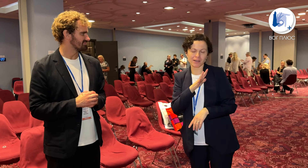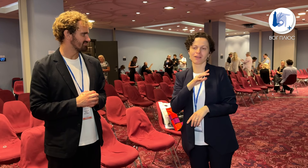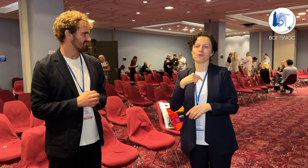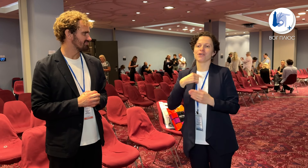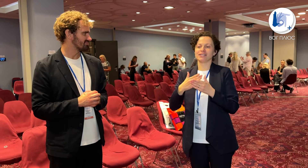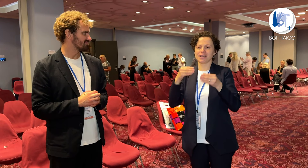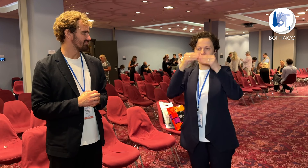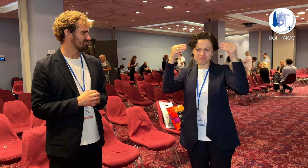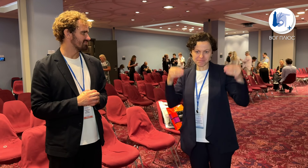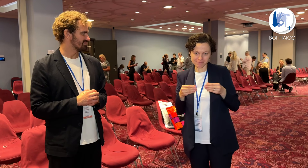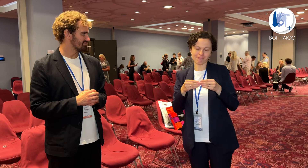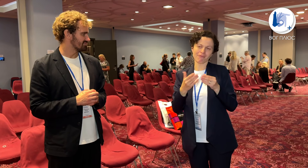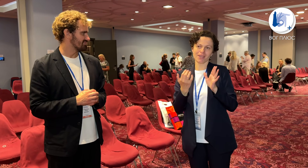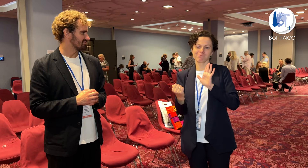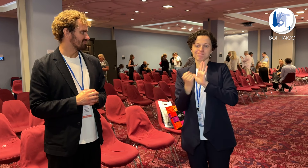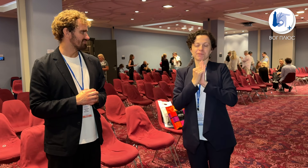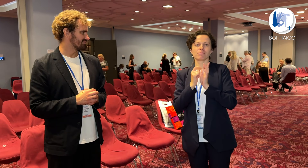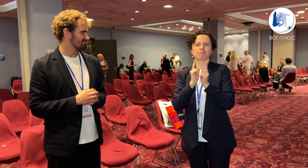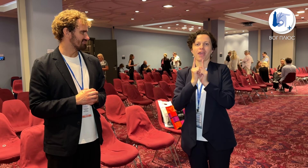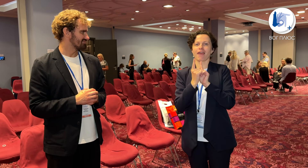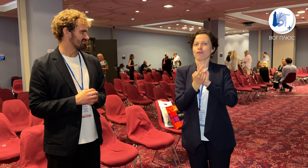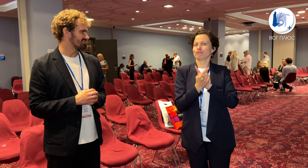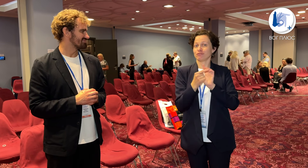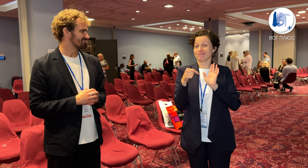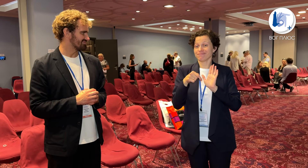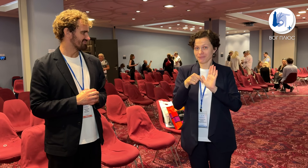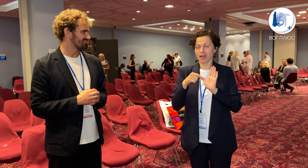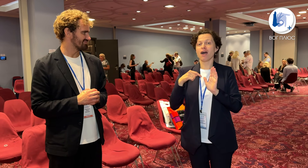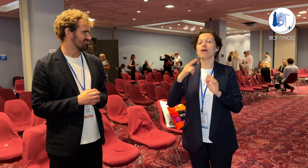Мы сделали памятную доску с эмблемой "Переводчик РЖЯ",